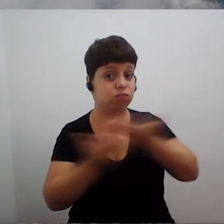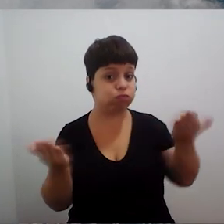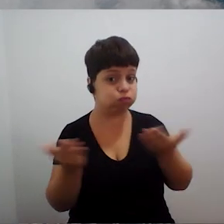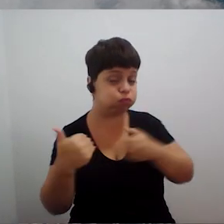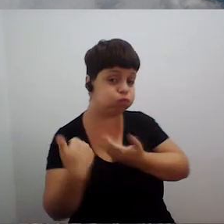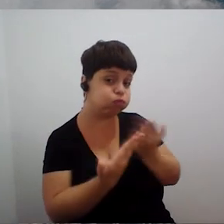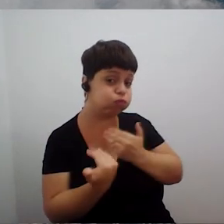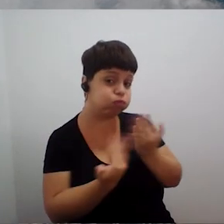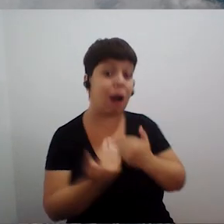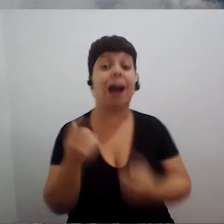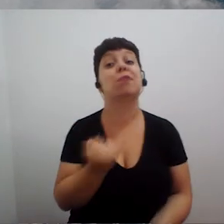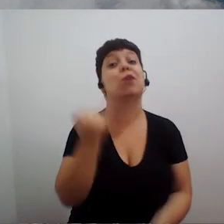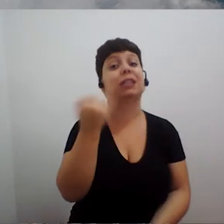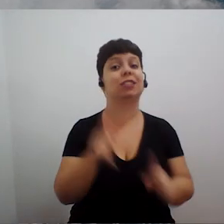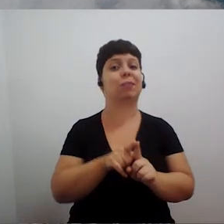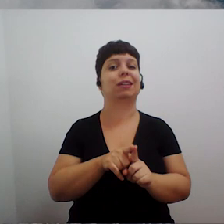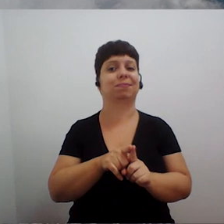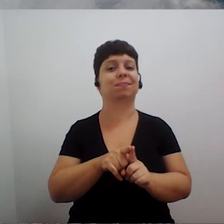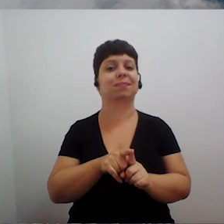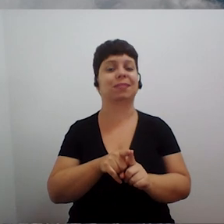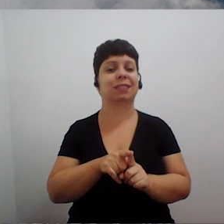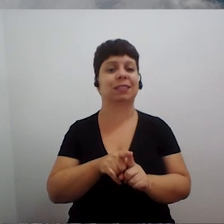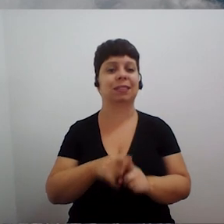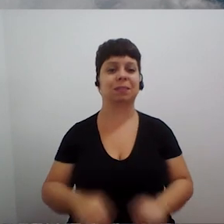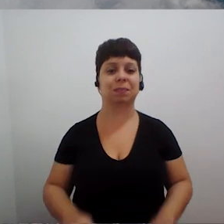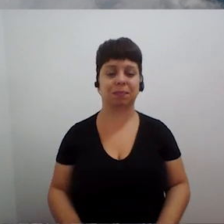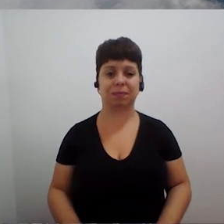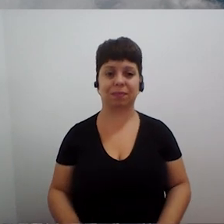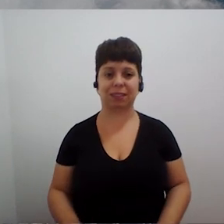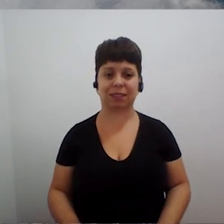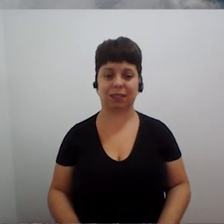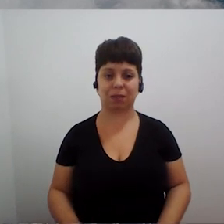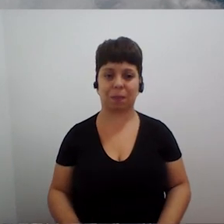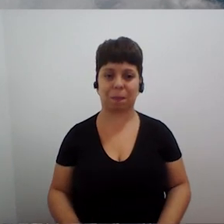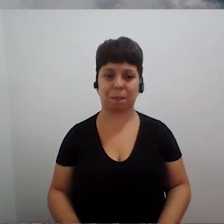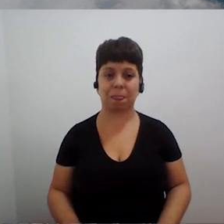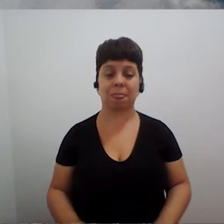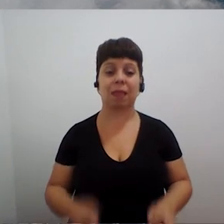o espaço de operação de interação, mas eu acho que tem outra coisa muito bonita